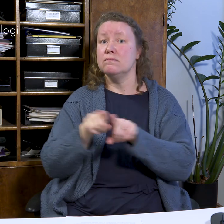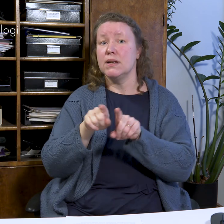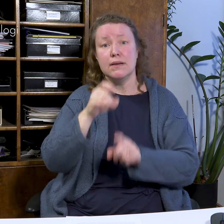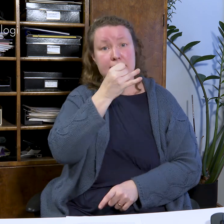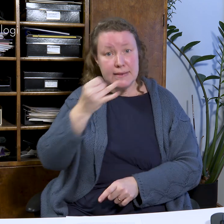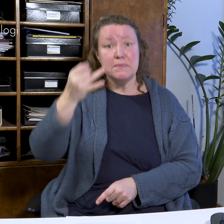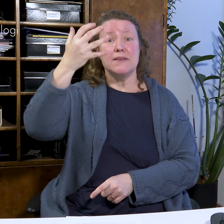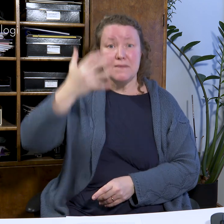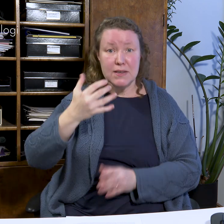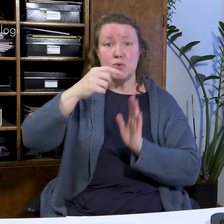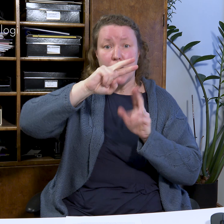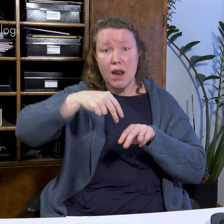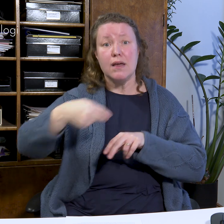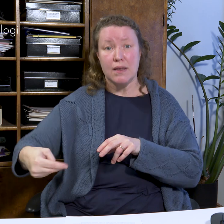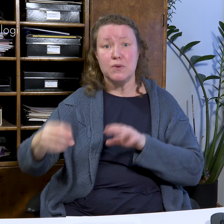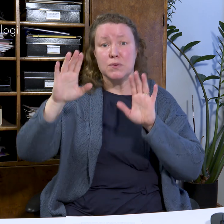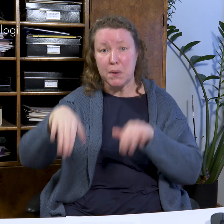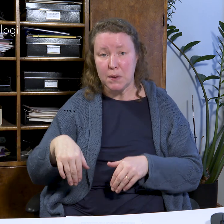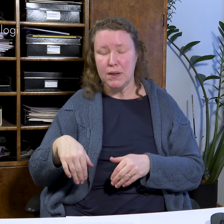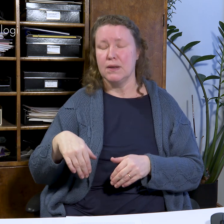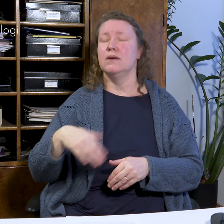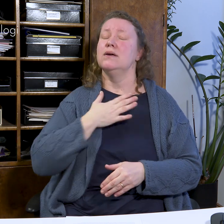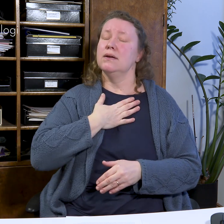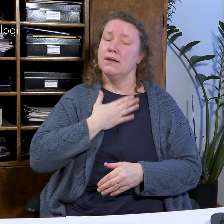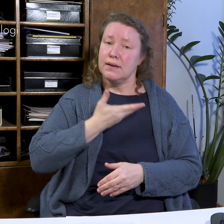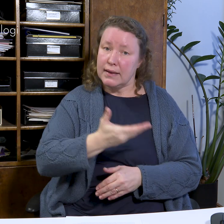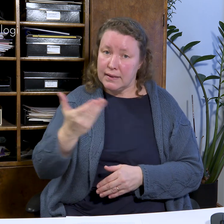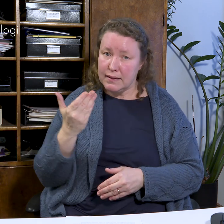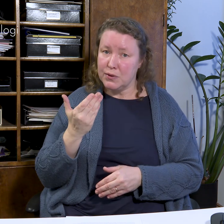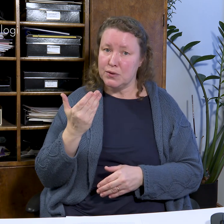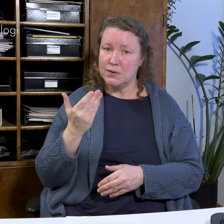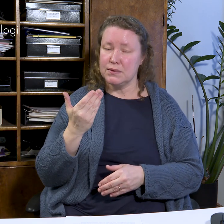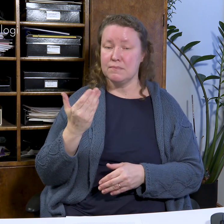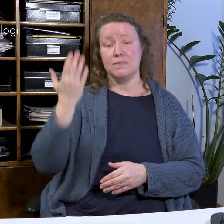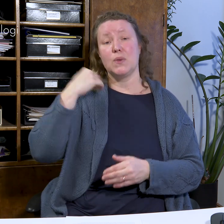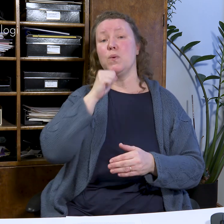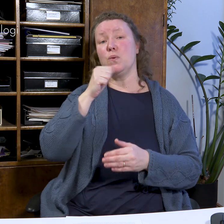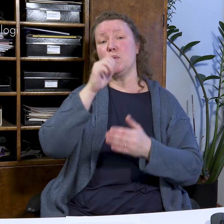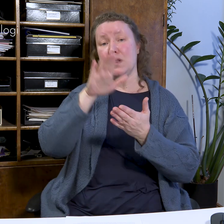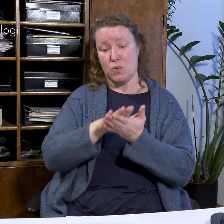joka keräsi lähes 750 allekirjoitusta ja joka luovutettiin huhtikuussa -